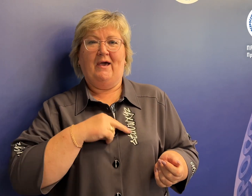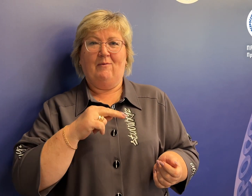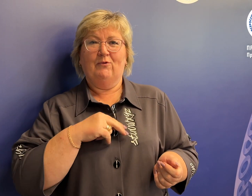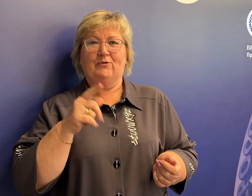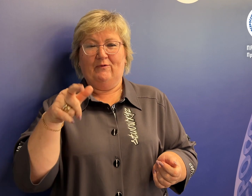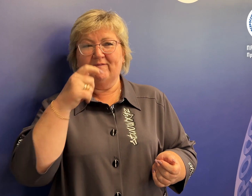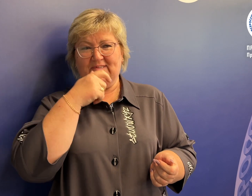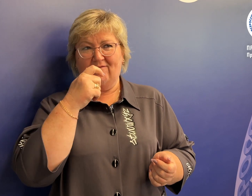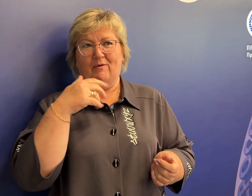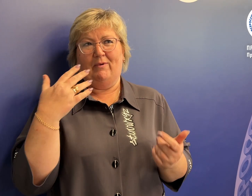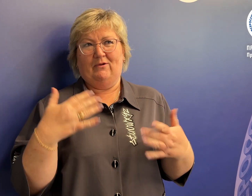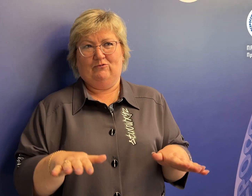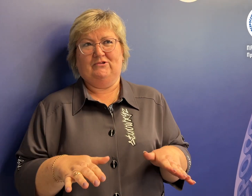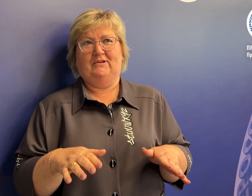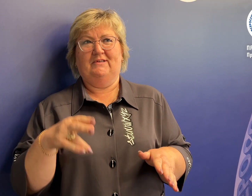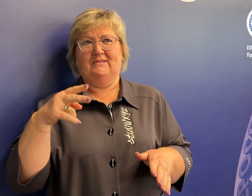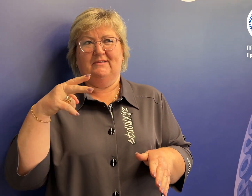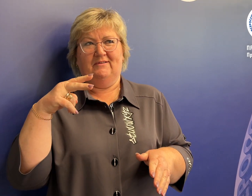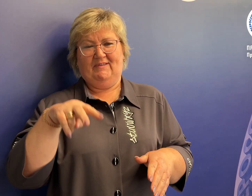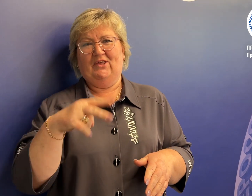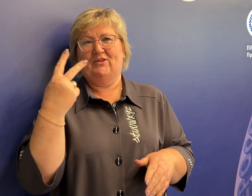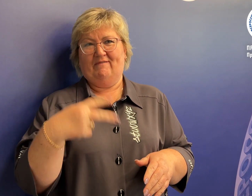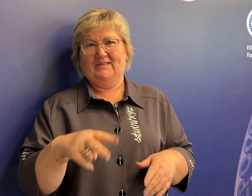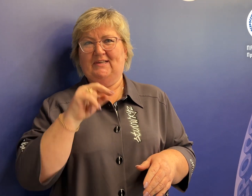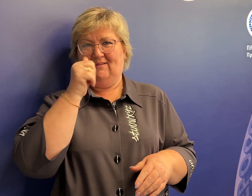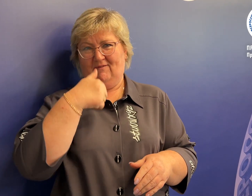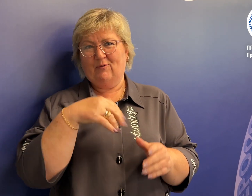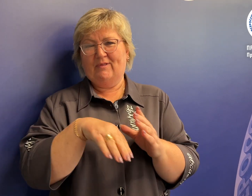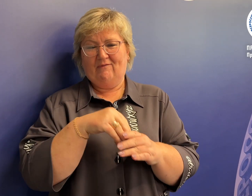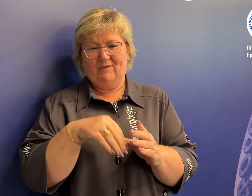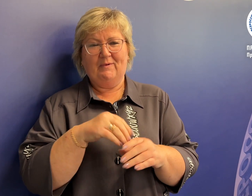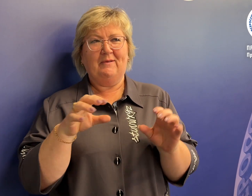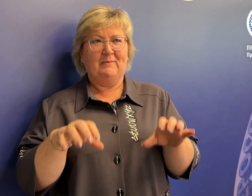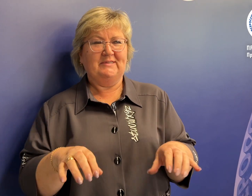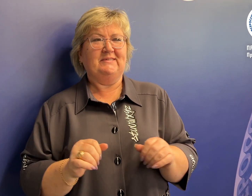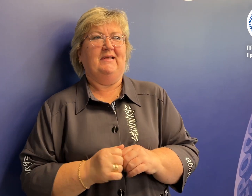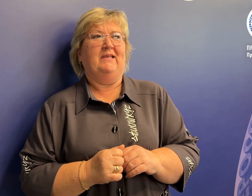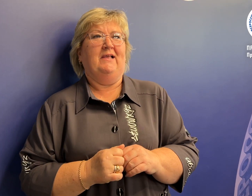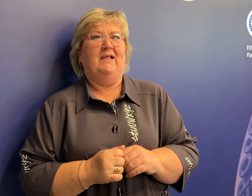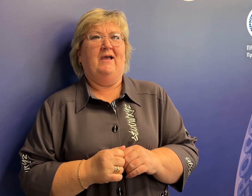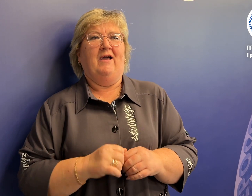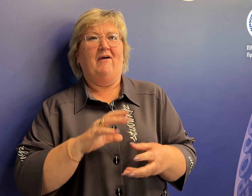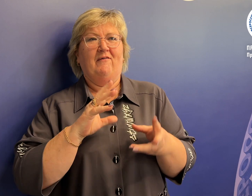Работаю в Ставропольском региональном отделении с 2020 года, с тех пор как меня выбрали председателем.